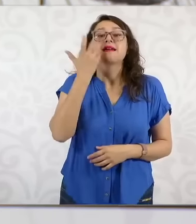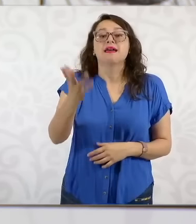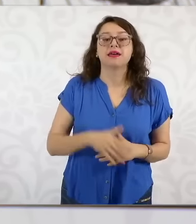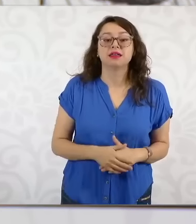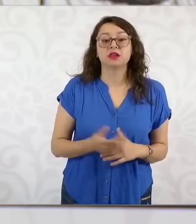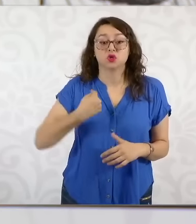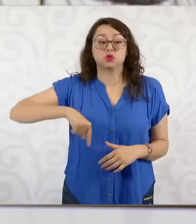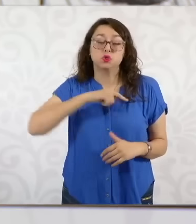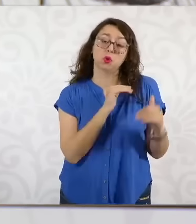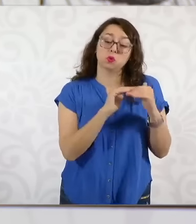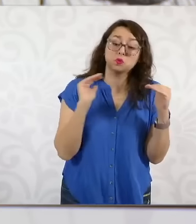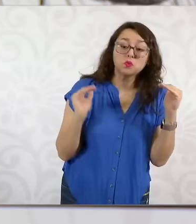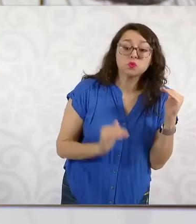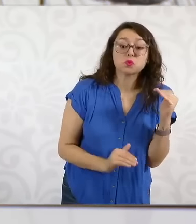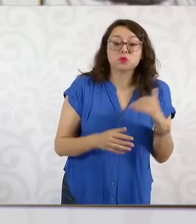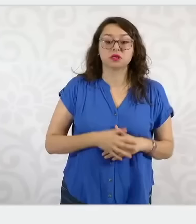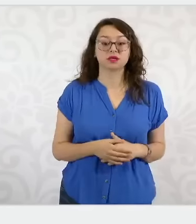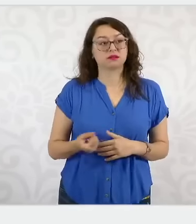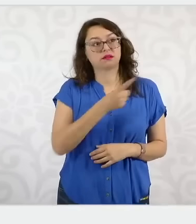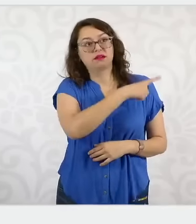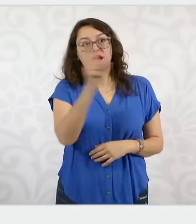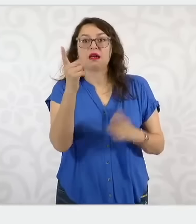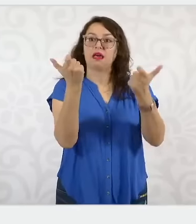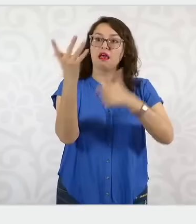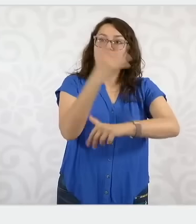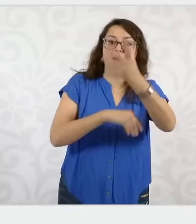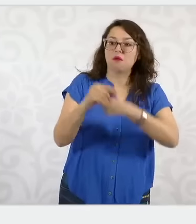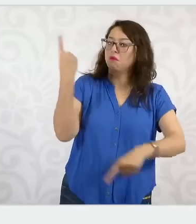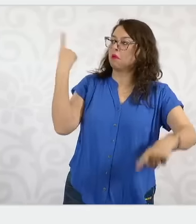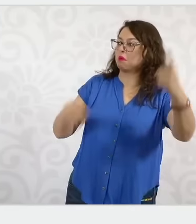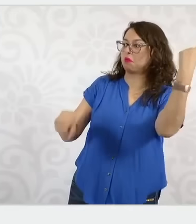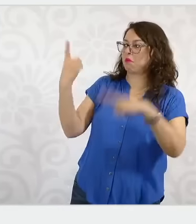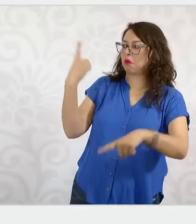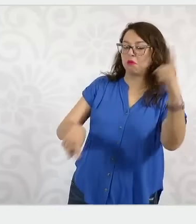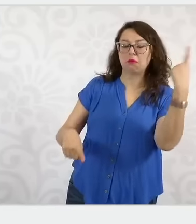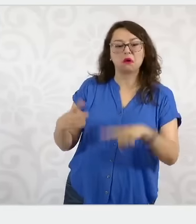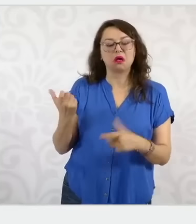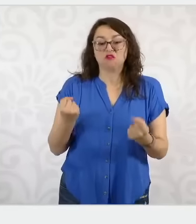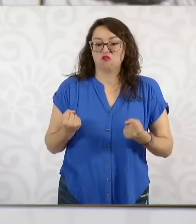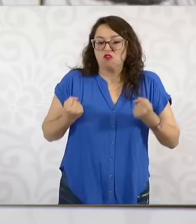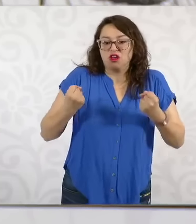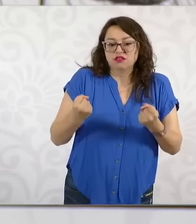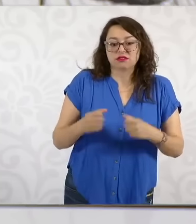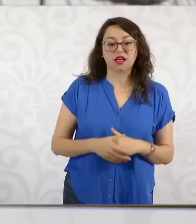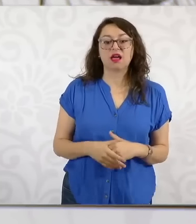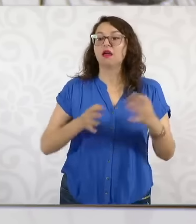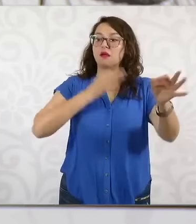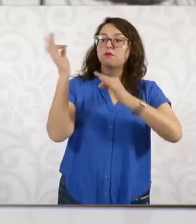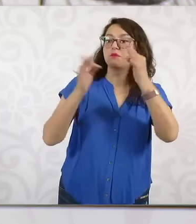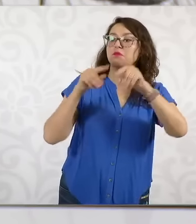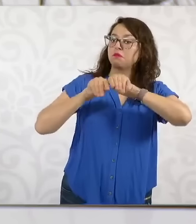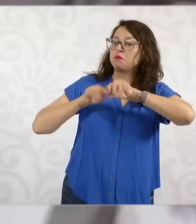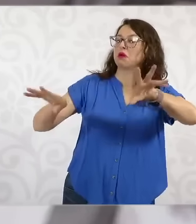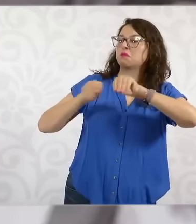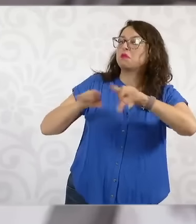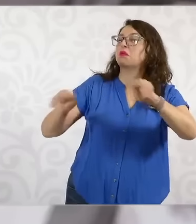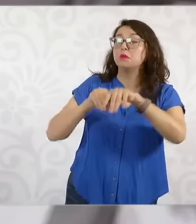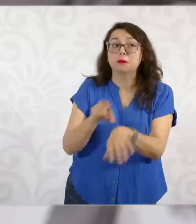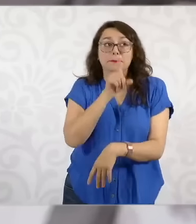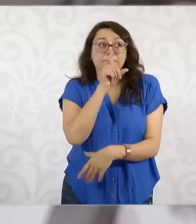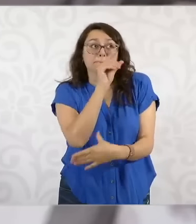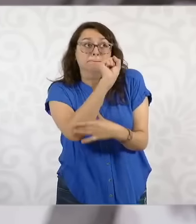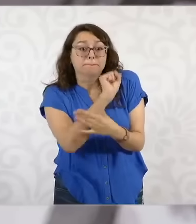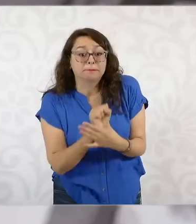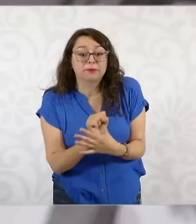subordinados. ¿A quiénes? a los poderes económicos y al poder mediático y al poder de los grandes